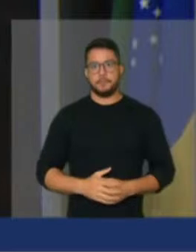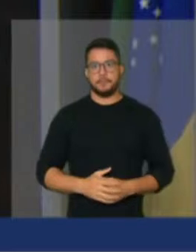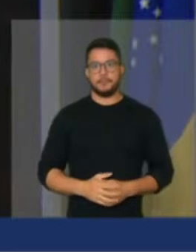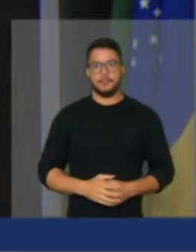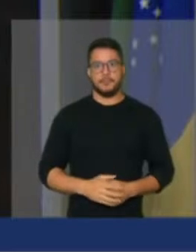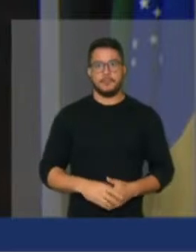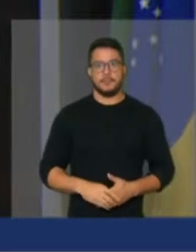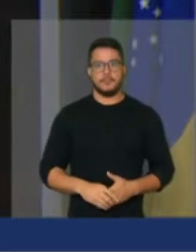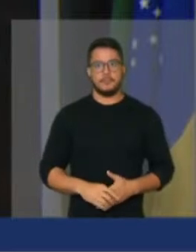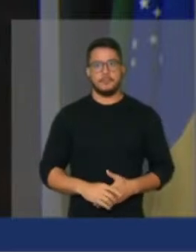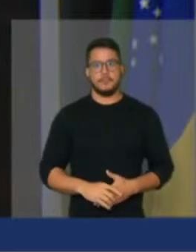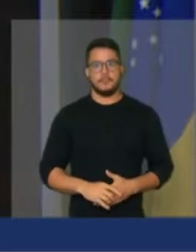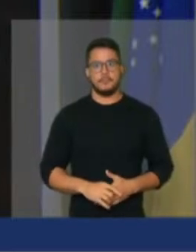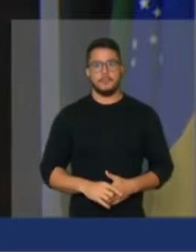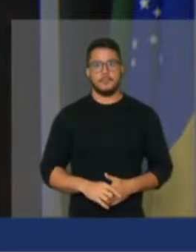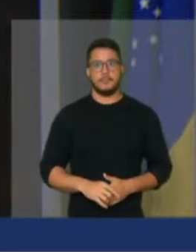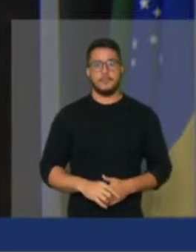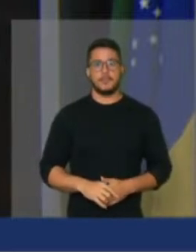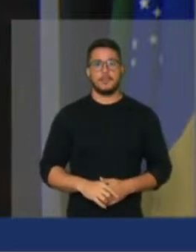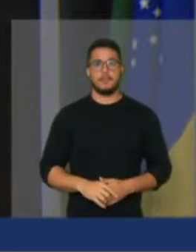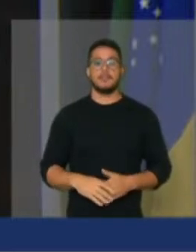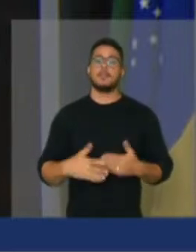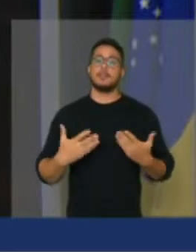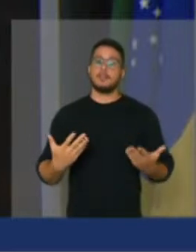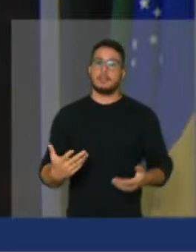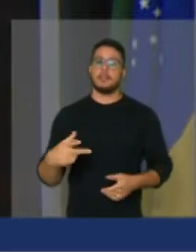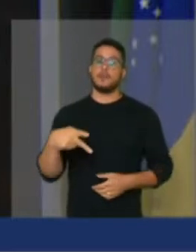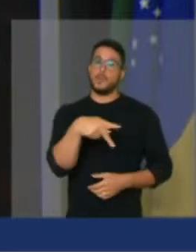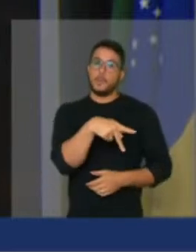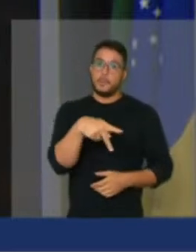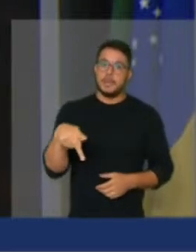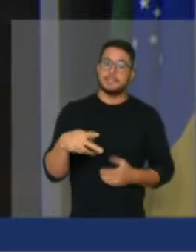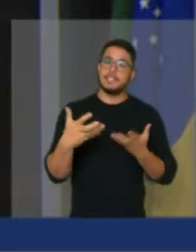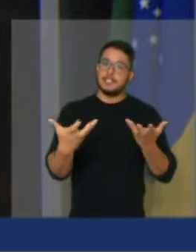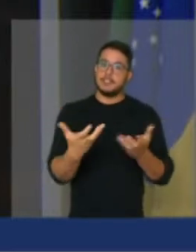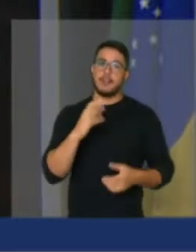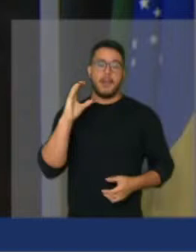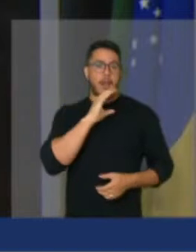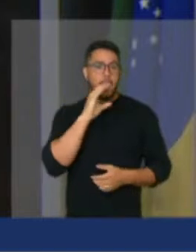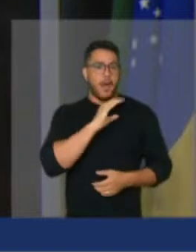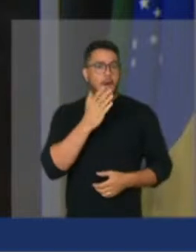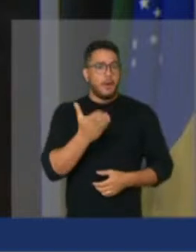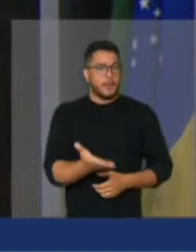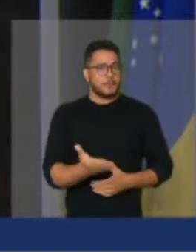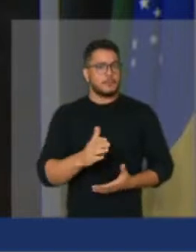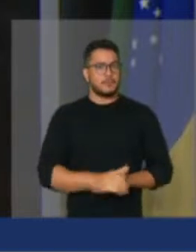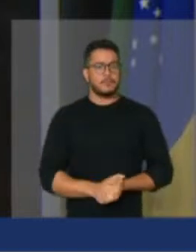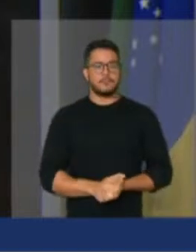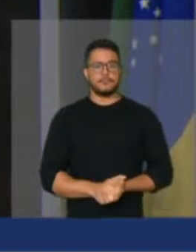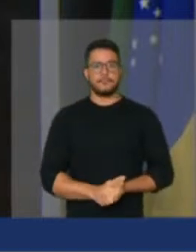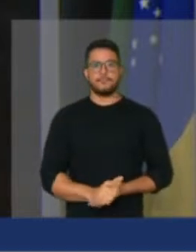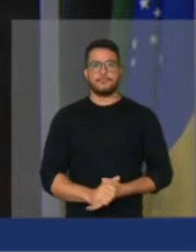O MÁXIMO POSSÍVEL. OBRIGADO, PRESIDENTE. [PRESIDENTE]: OBRIGADO. UM MINUTO DEPUTADO ALTINEU. -- [DEPUTADO]: